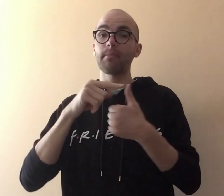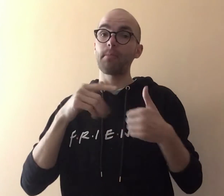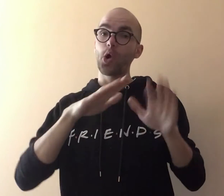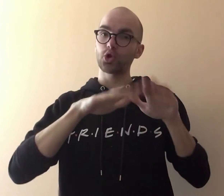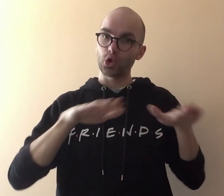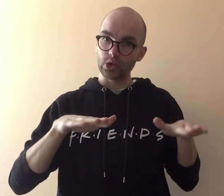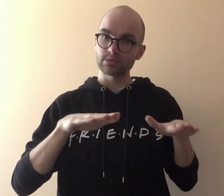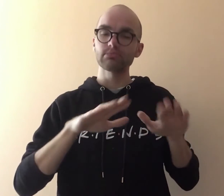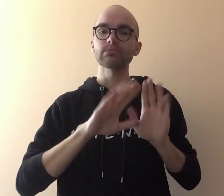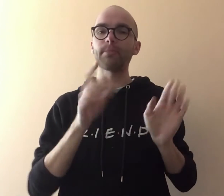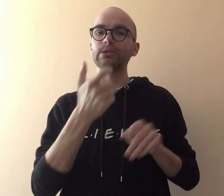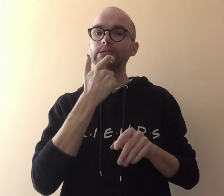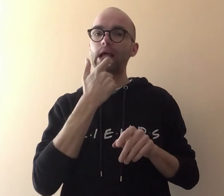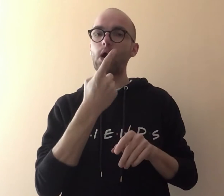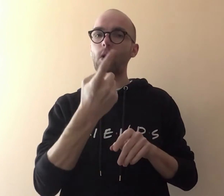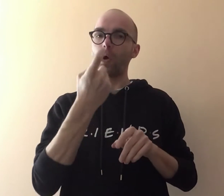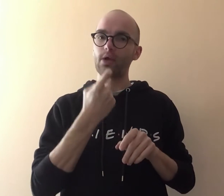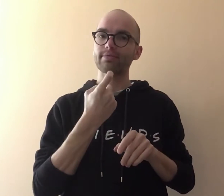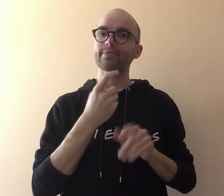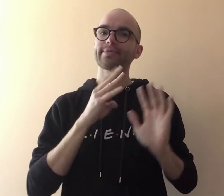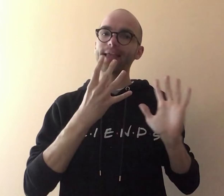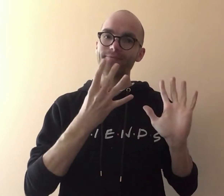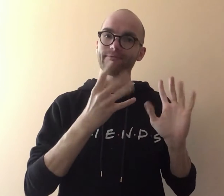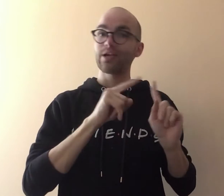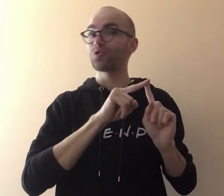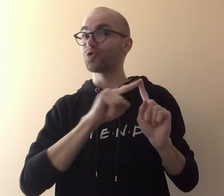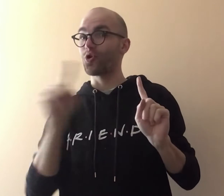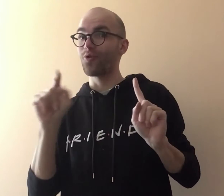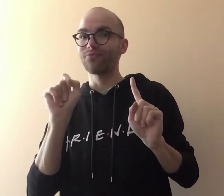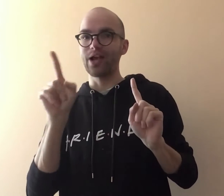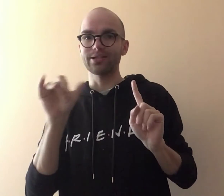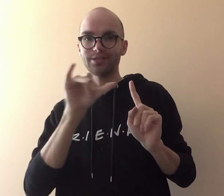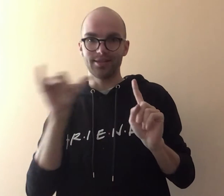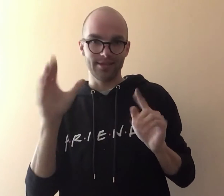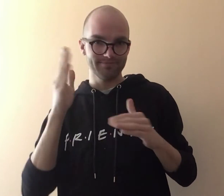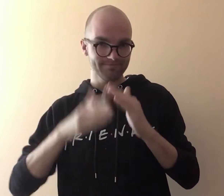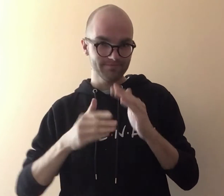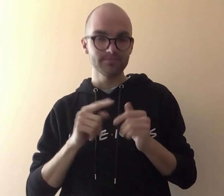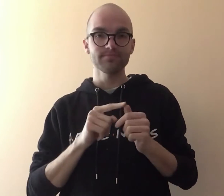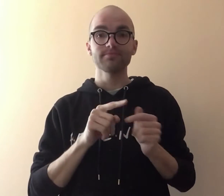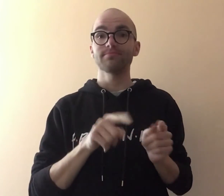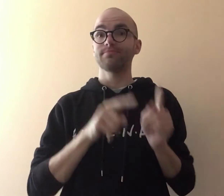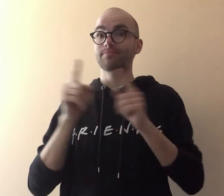Kampiranje za otroke je za otroke, ki so stari od 9 do 12 let,